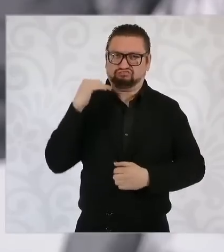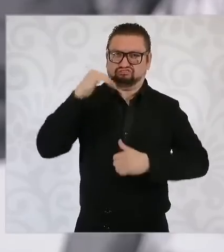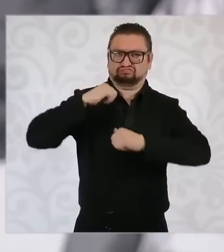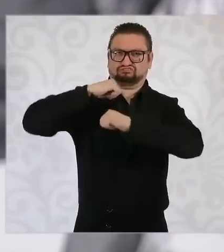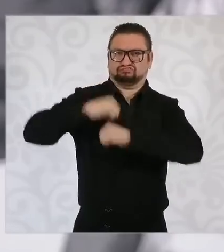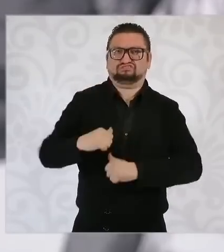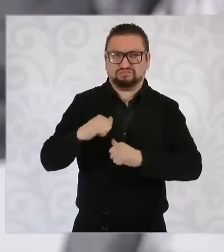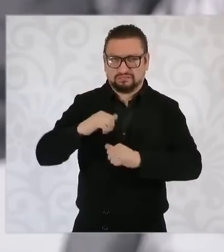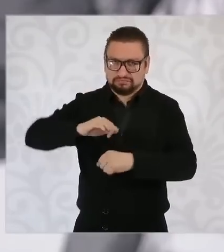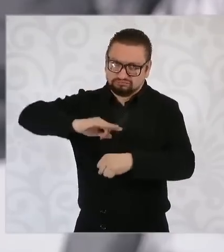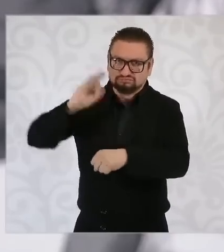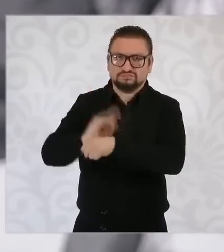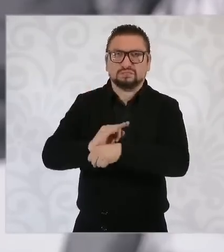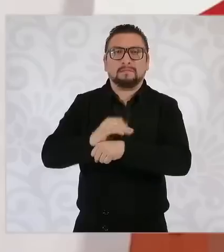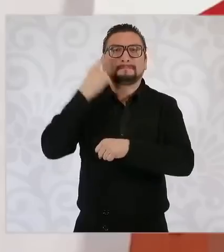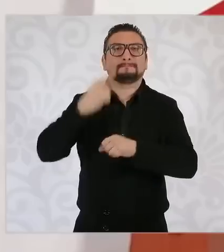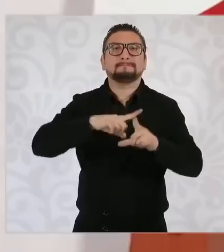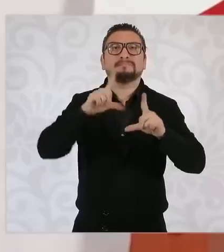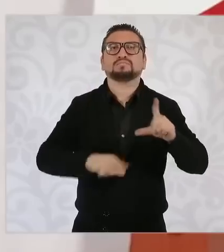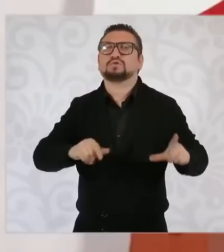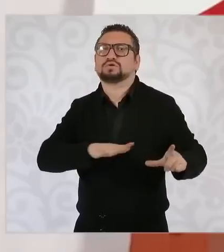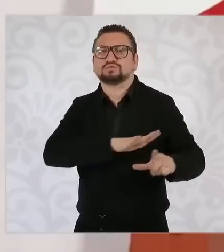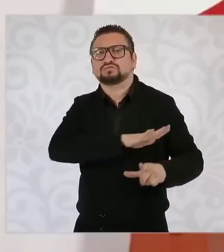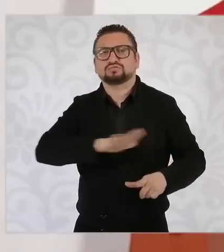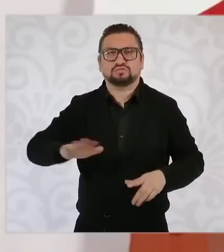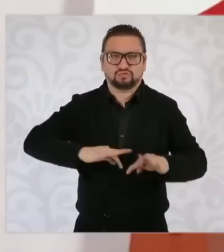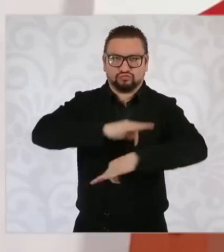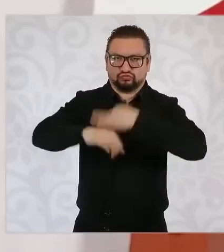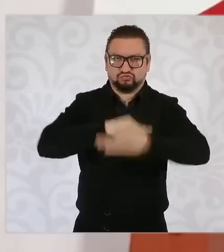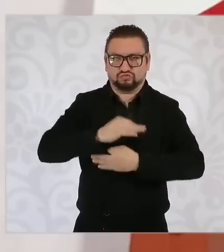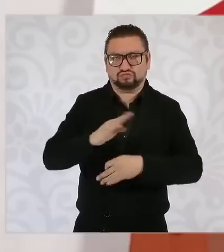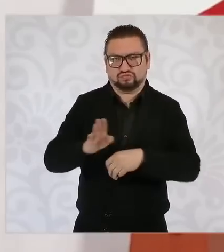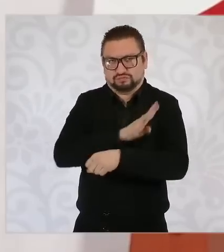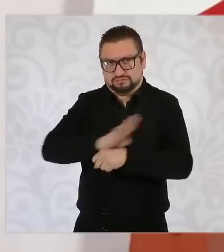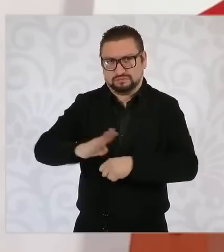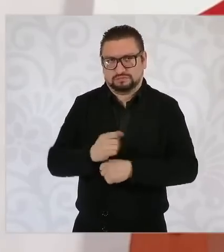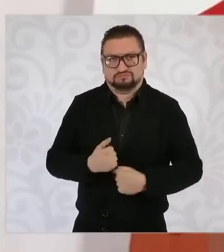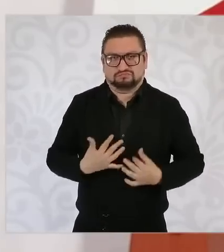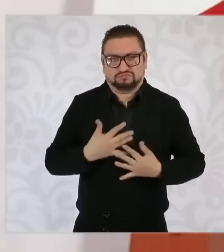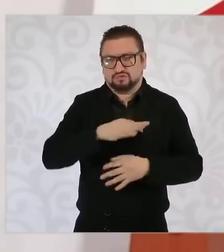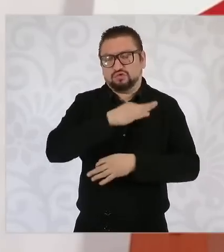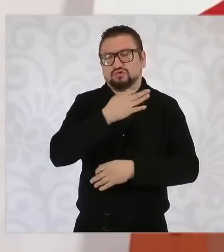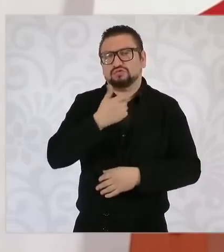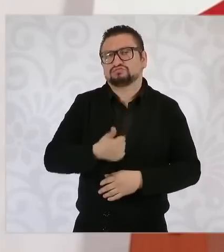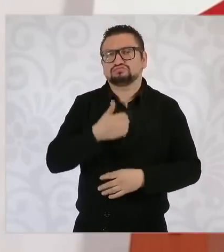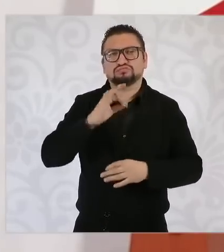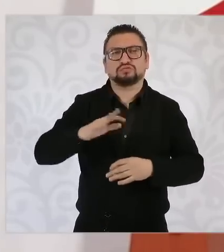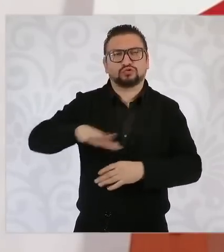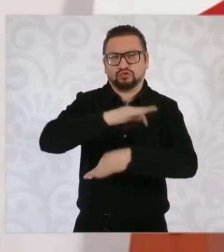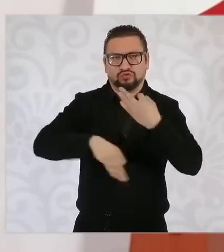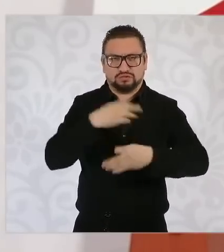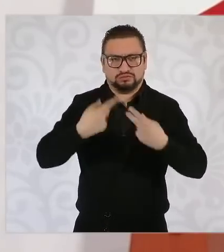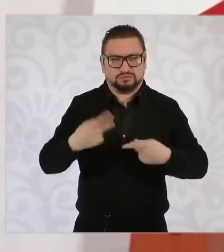benefician a todos benefician principalmente al pueblo de México pero también benefician al